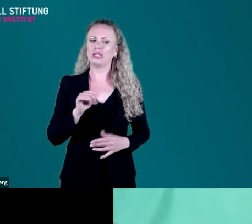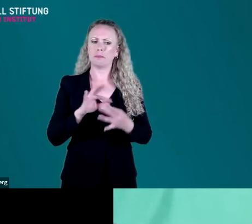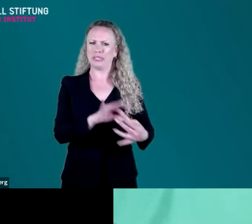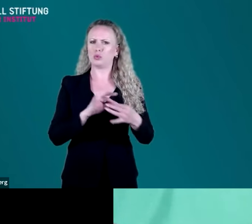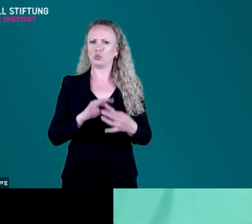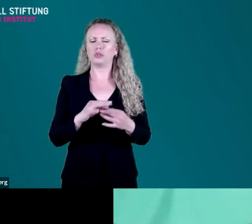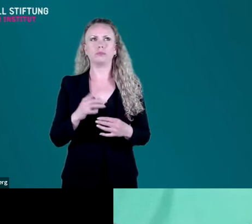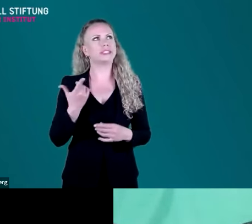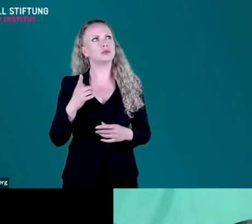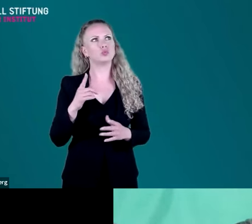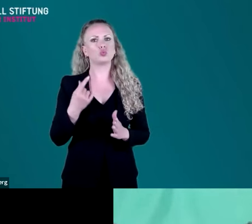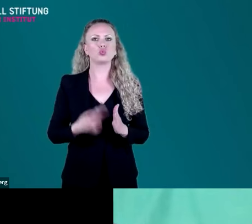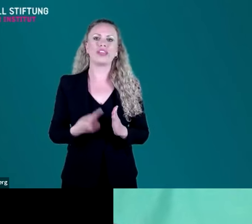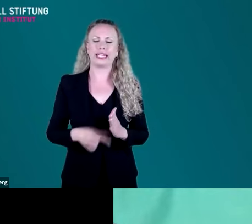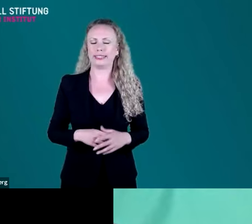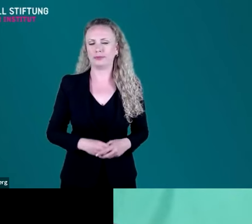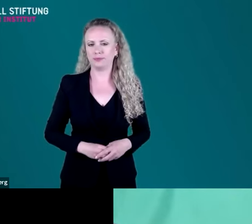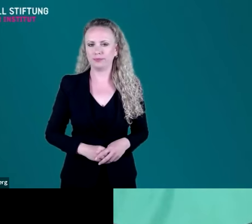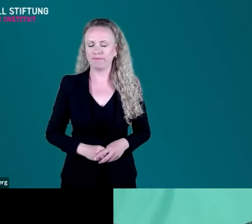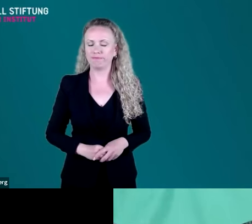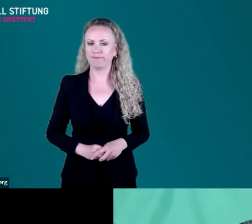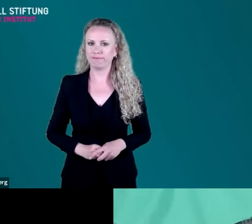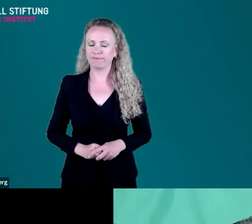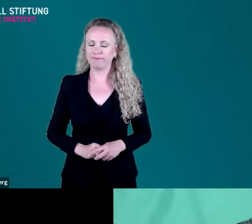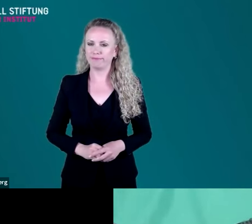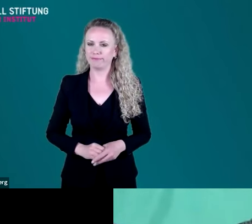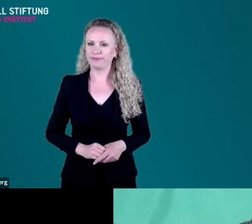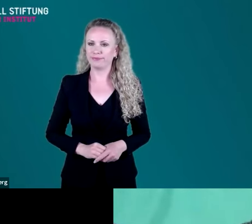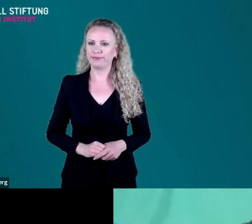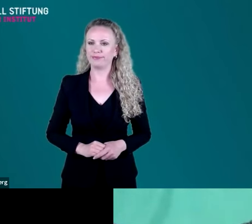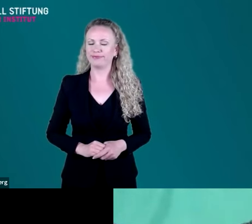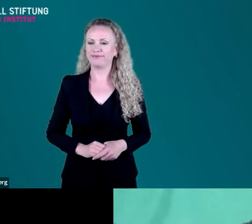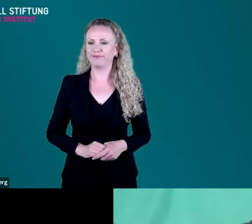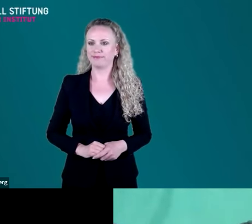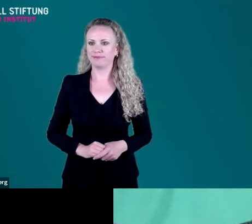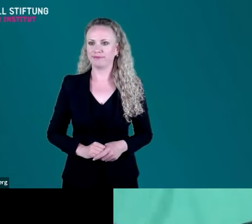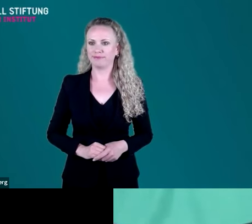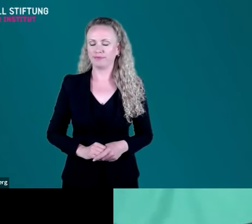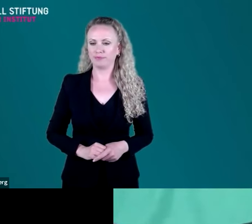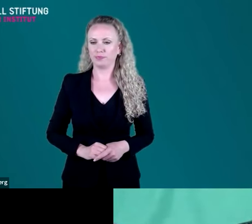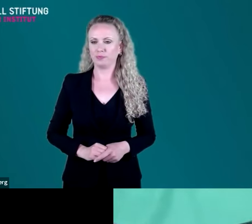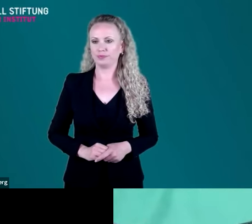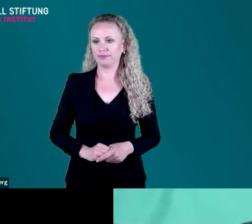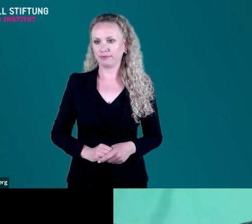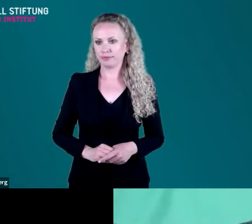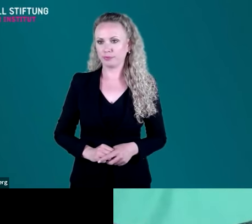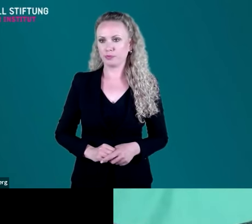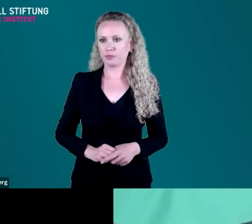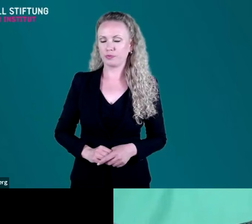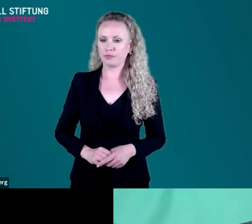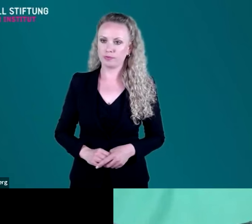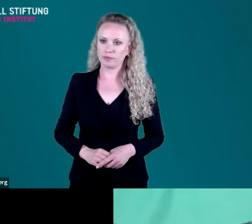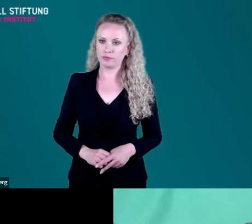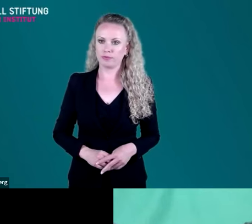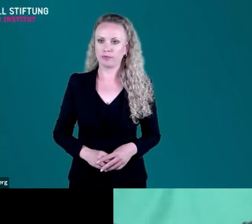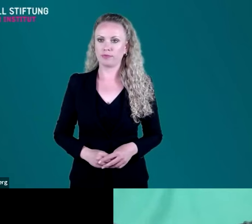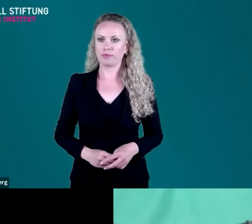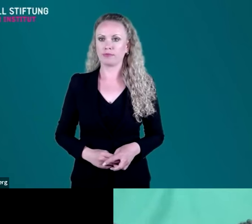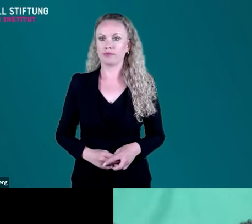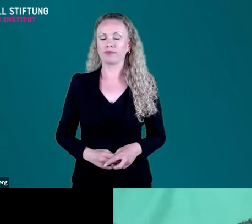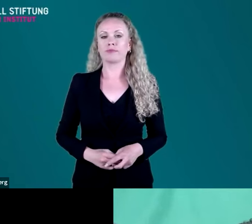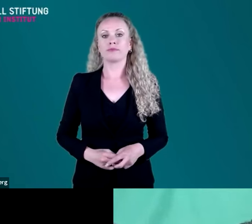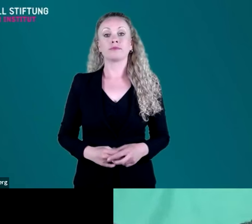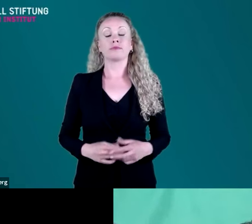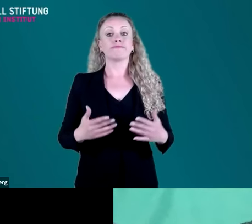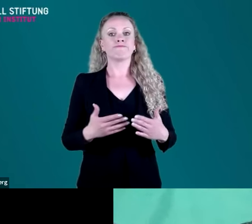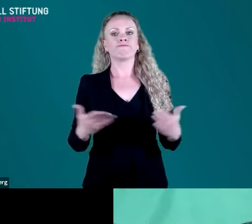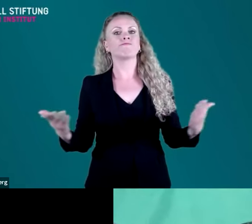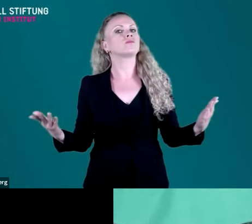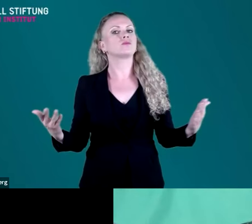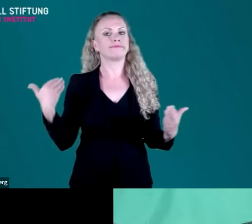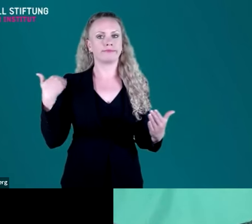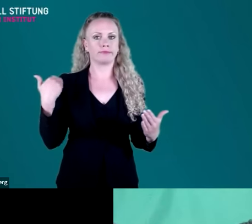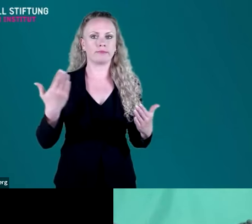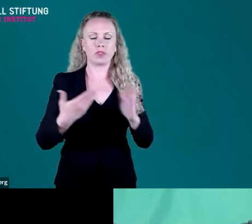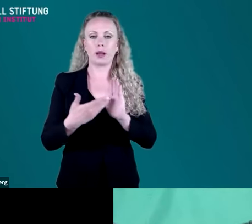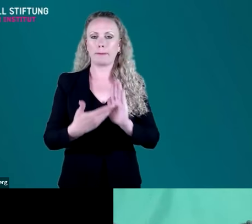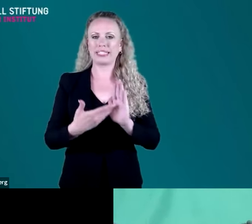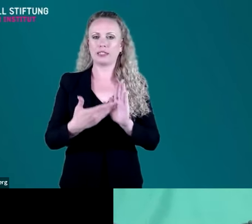Ja, es wird tatsächlich die ... Also, ich gehe davon aus, dass die Präsentation, die ich gezeigt habe – oder auch das E-Paper,